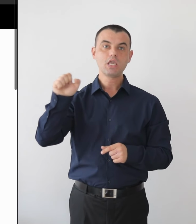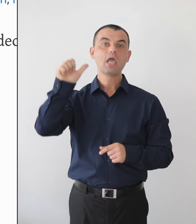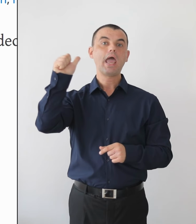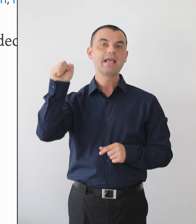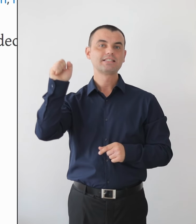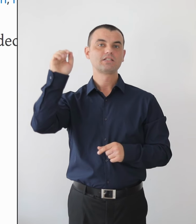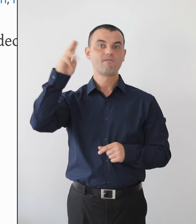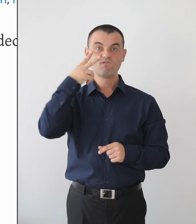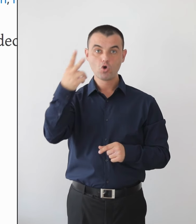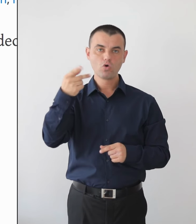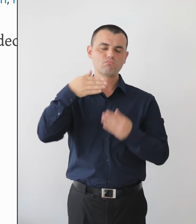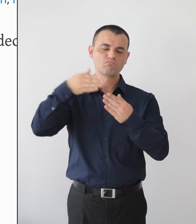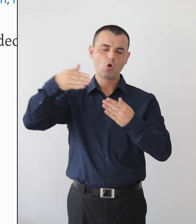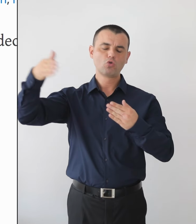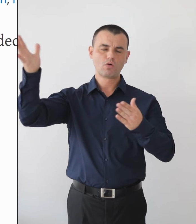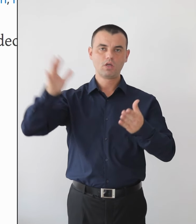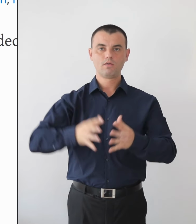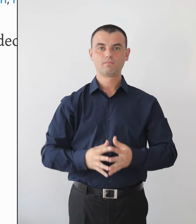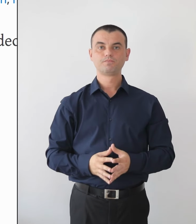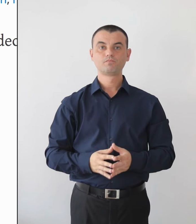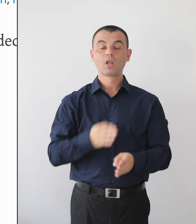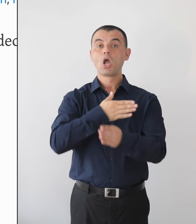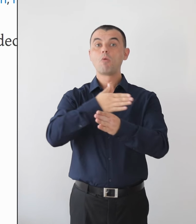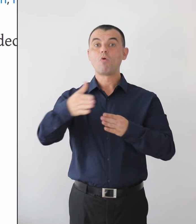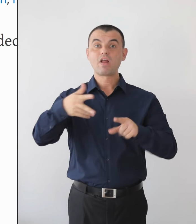Nikon NX View, както и много други.